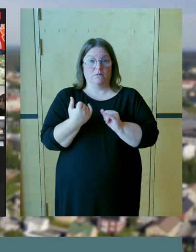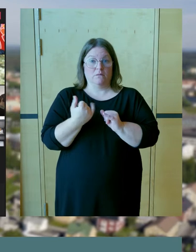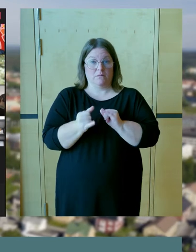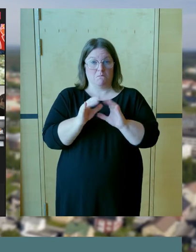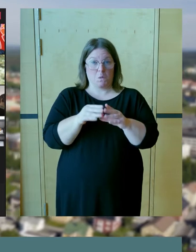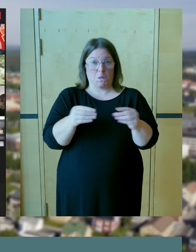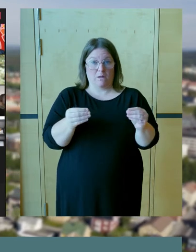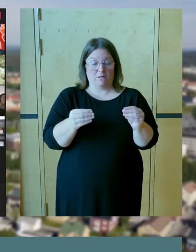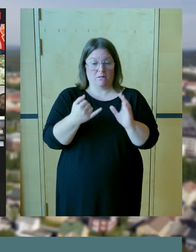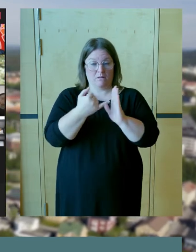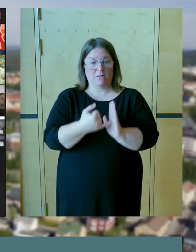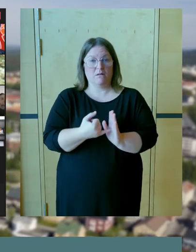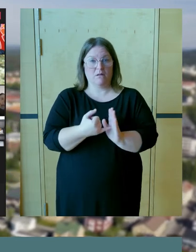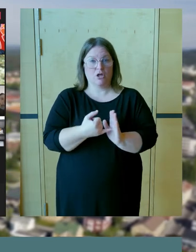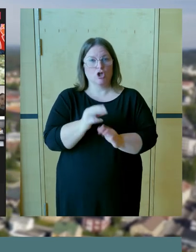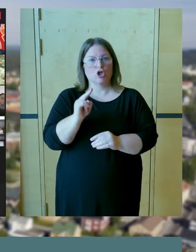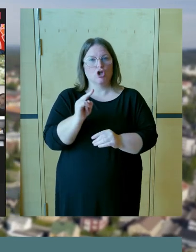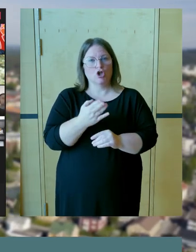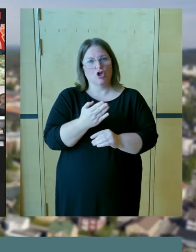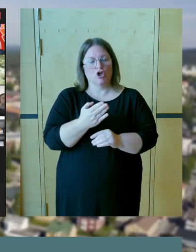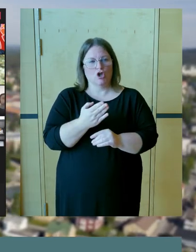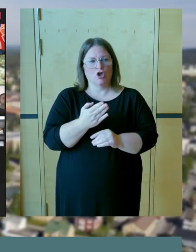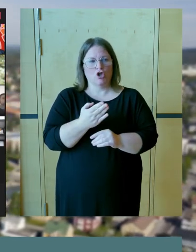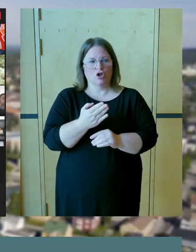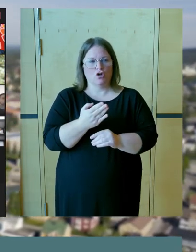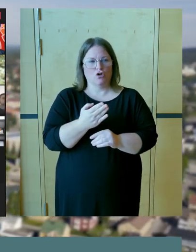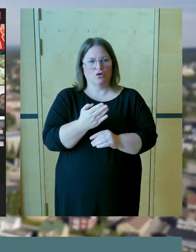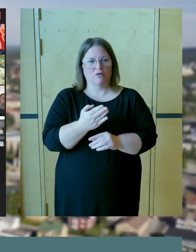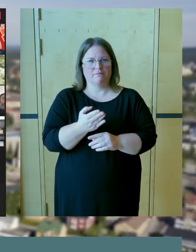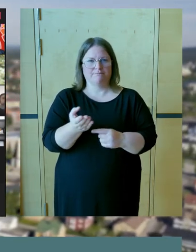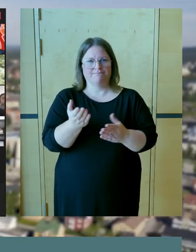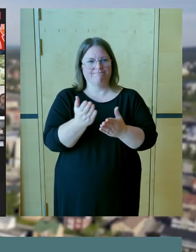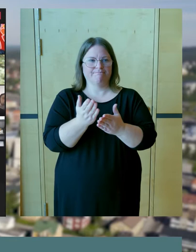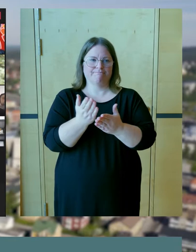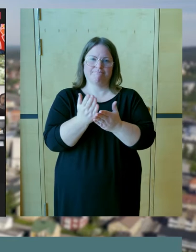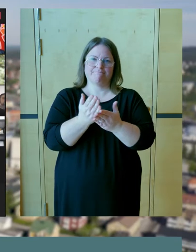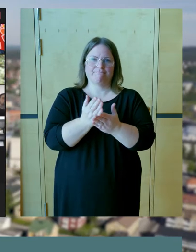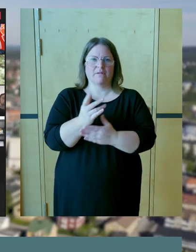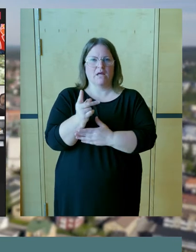Om att ta fram en ny konceptförskola då är Pontus Mark som ska bli väldigt intressant för de mindre enheter